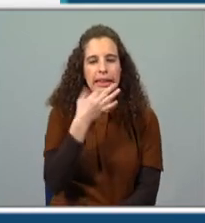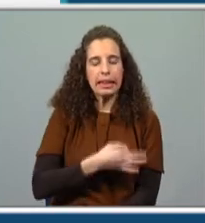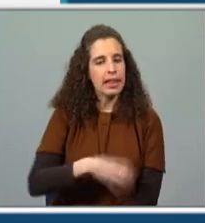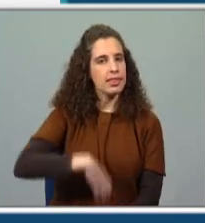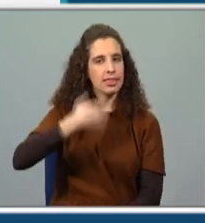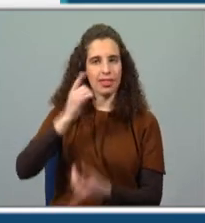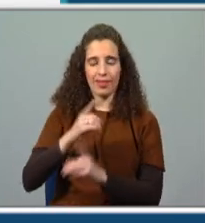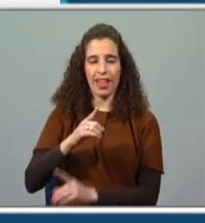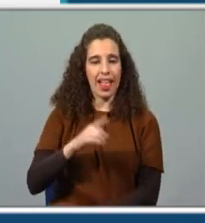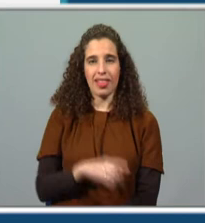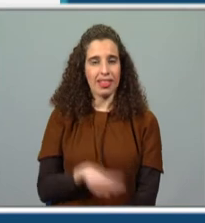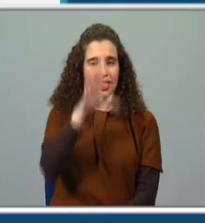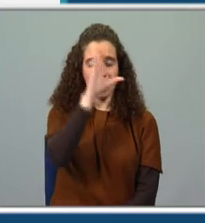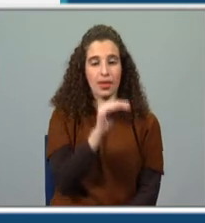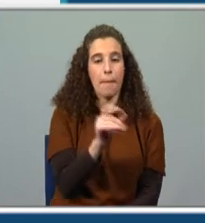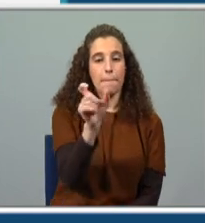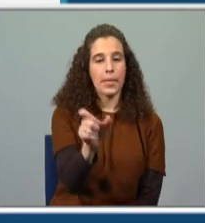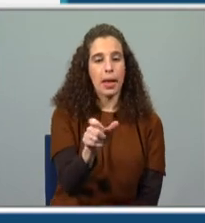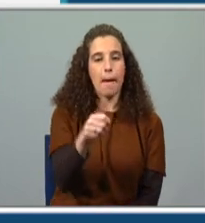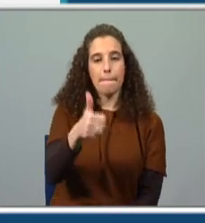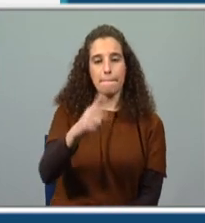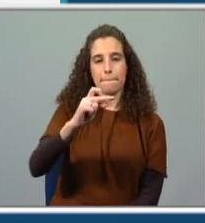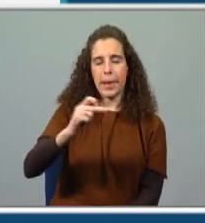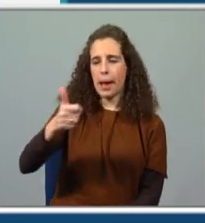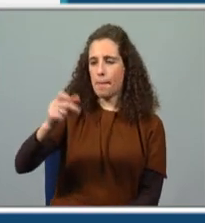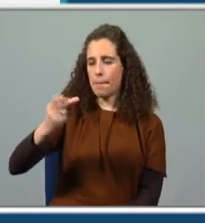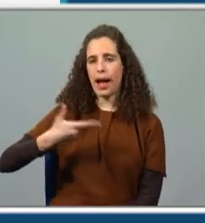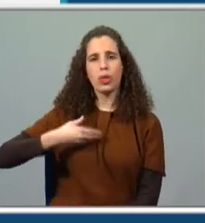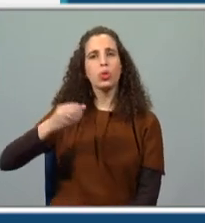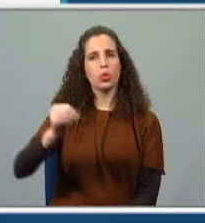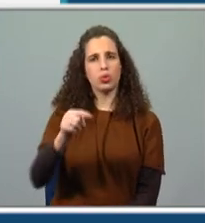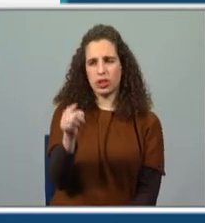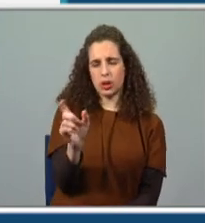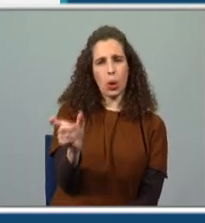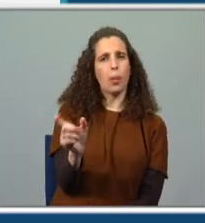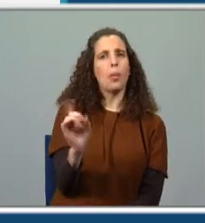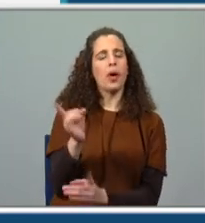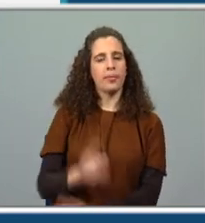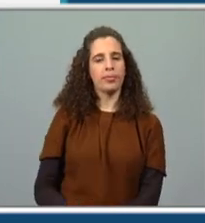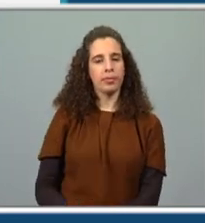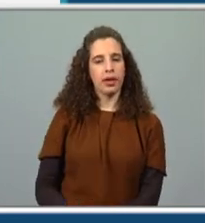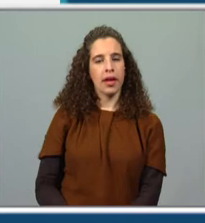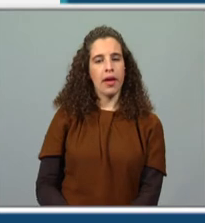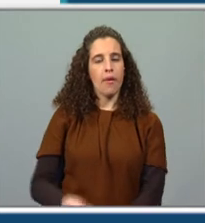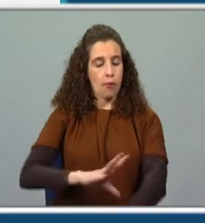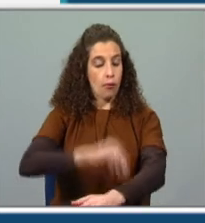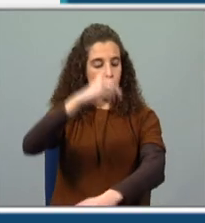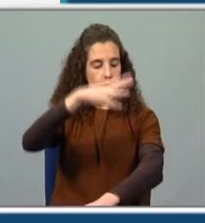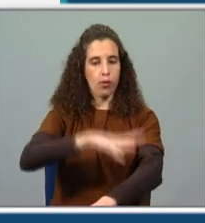significado que a palavra babados babados são folhos é uma forma de dizer 意思是這個詞起皺褶邊是褶邊是一種說法